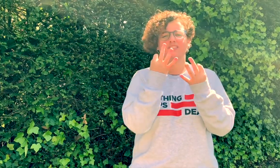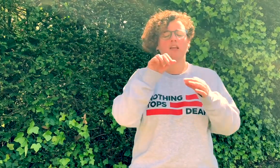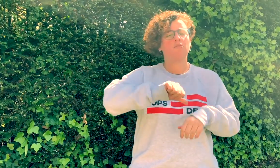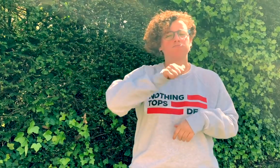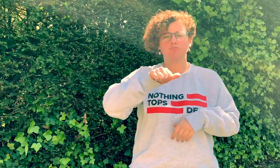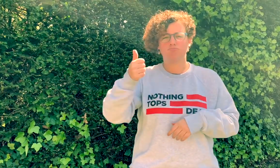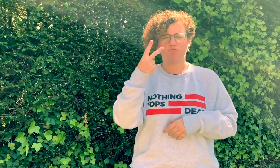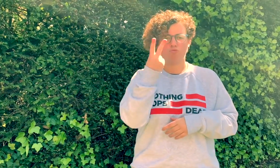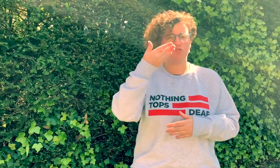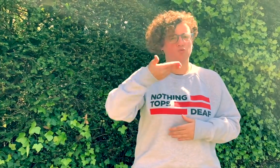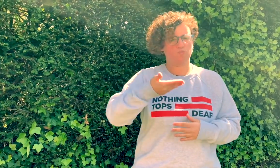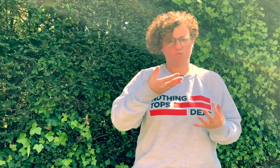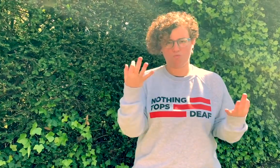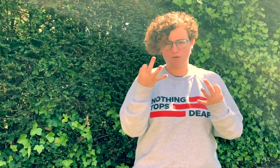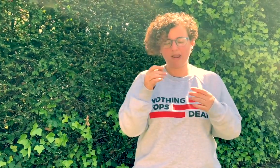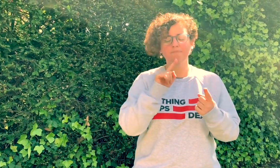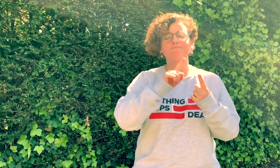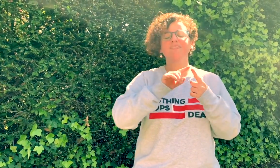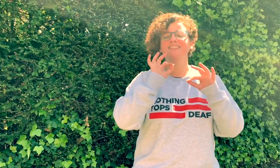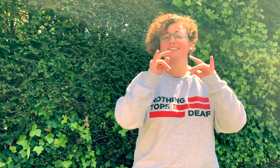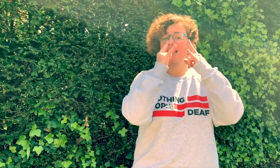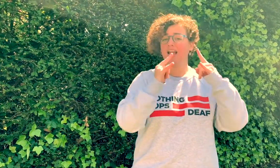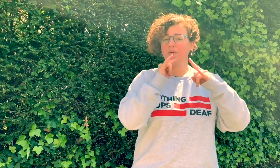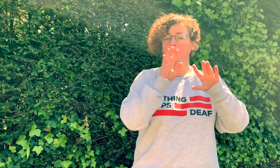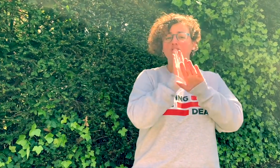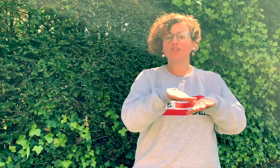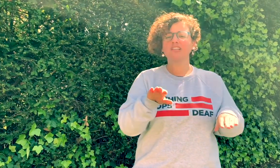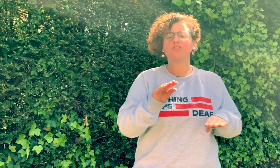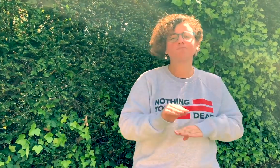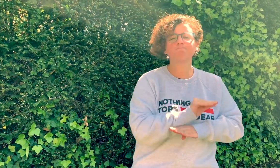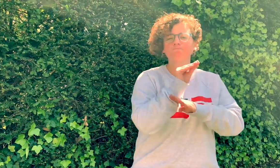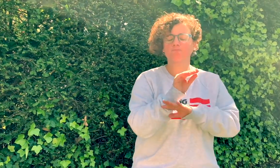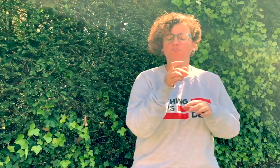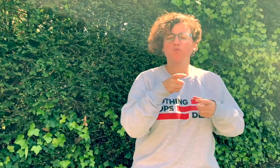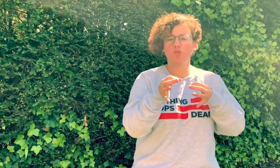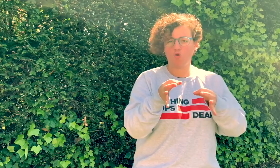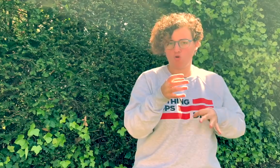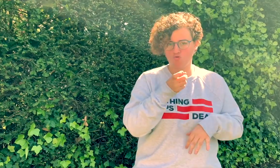destaca la aprobación de un protocolo de actuación de los campamentos,